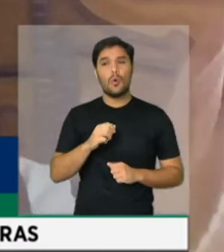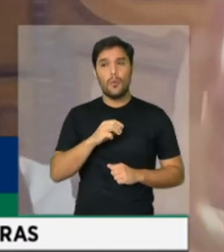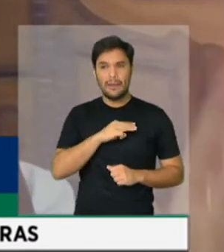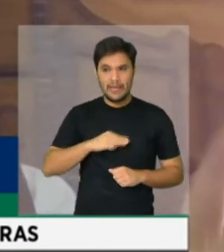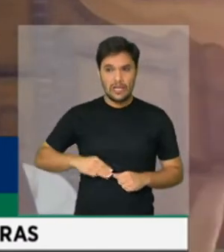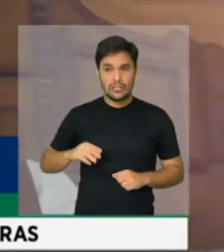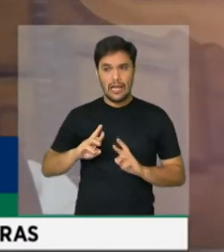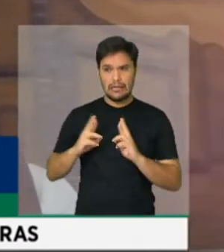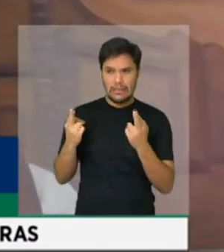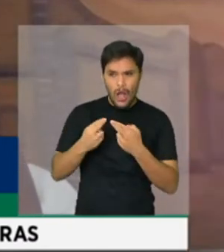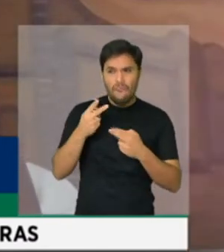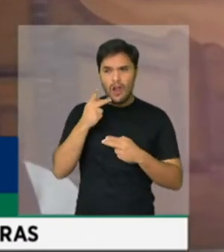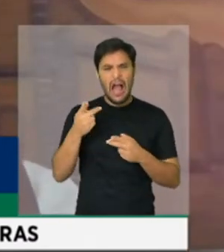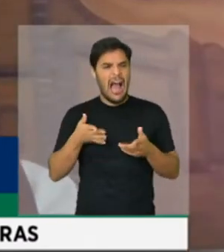CARAS, CADA VEZ MAIS CARAS QUE NÃO DÁ ABSOLUTAMENTE NÃO